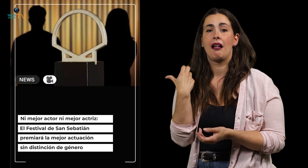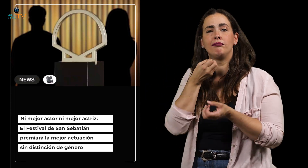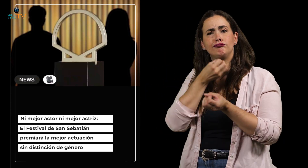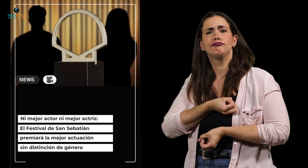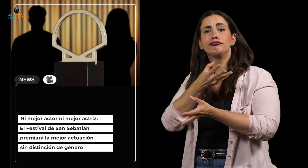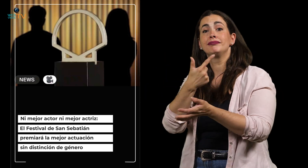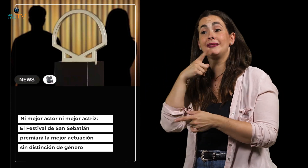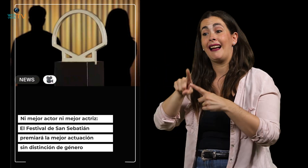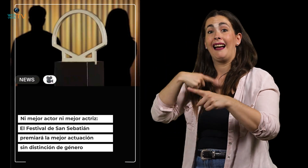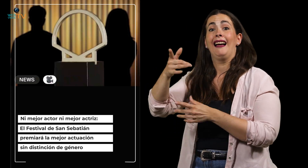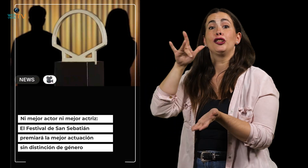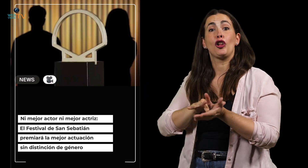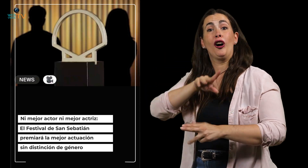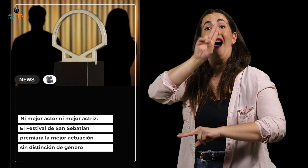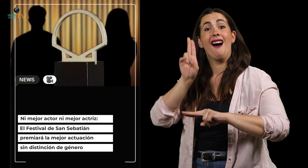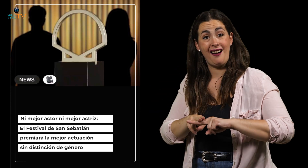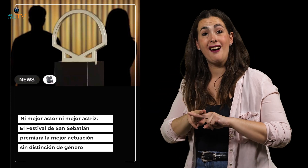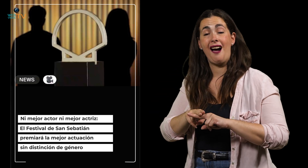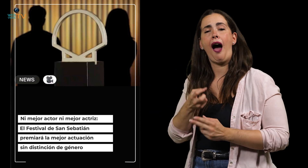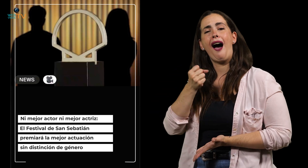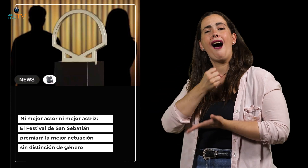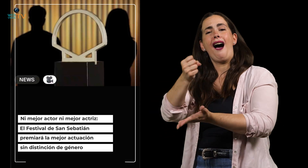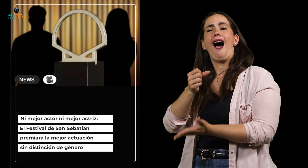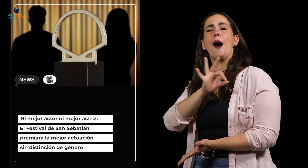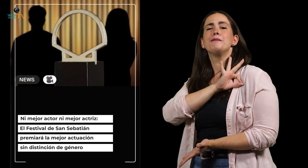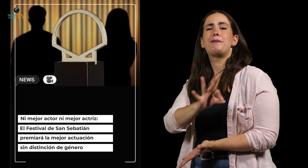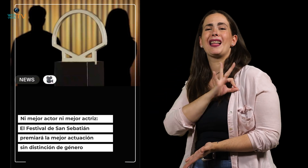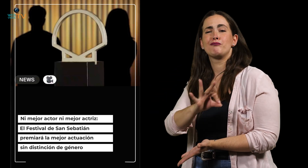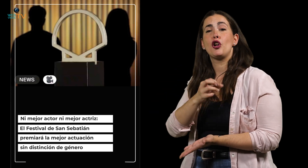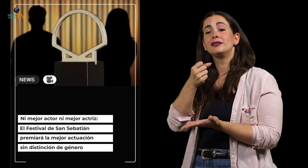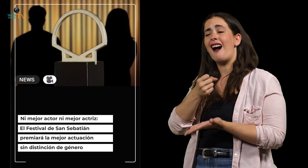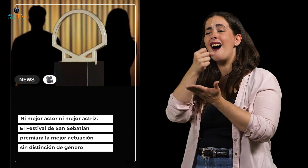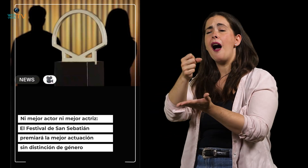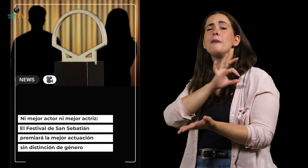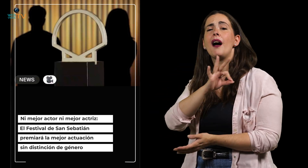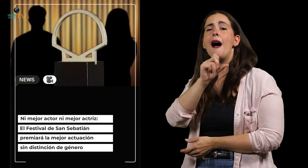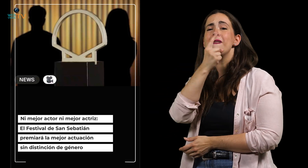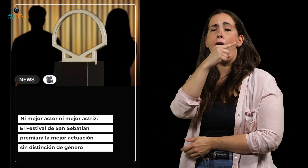anunció recientemente que a partir de su próxima edición entregará los premios